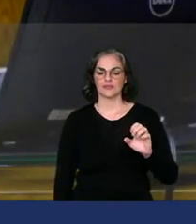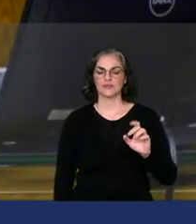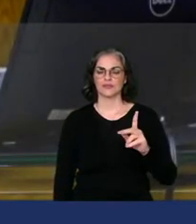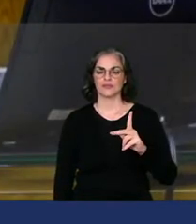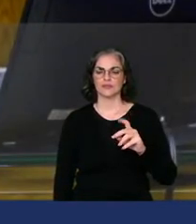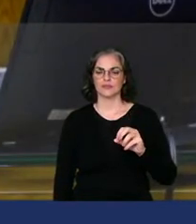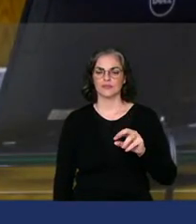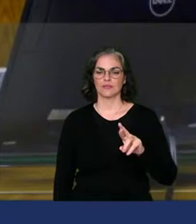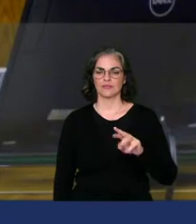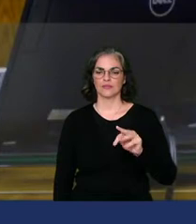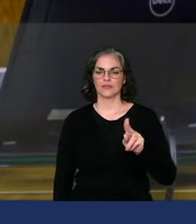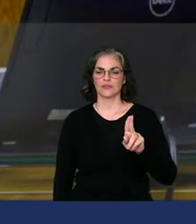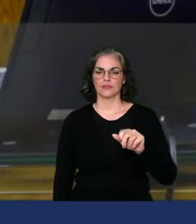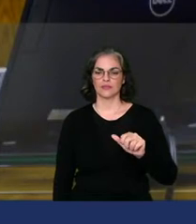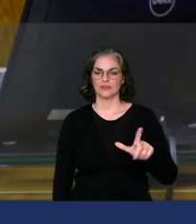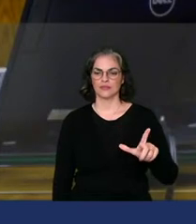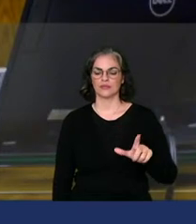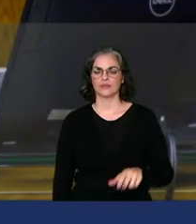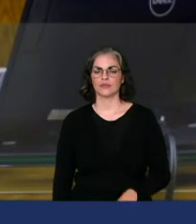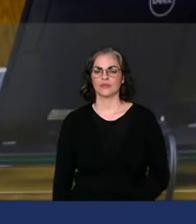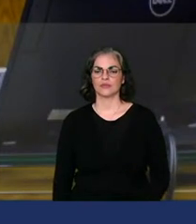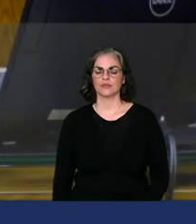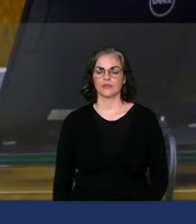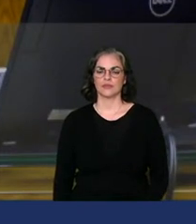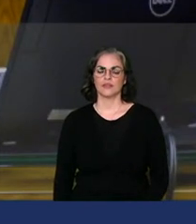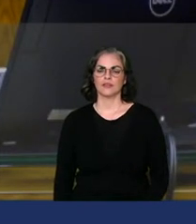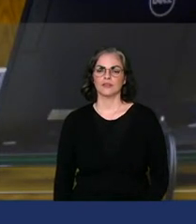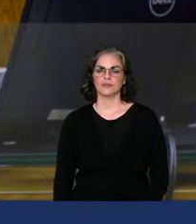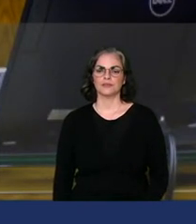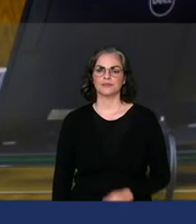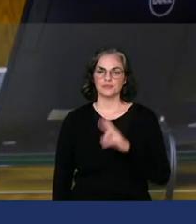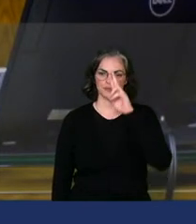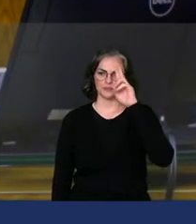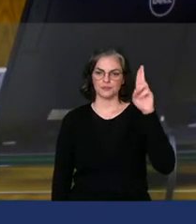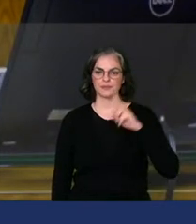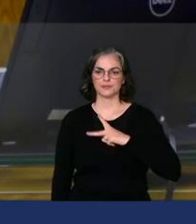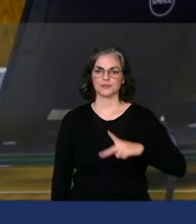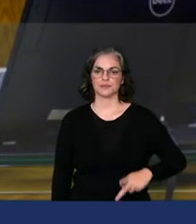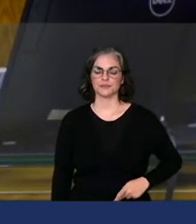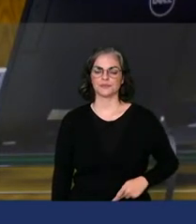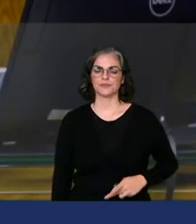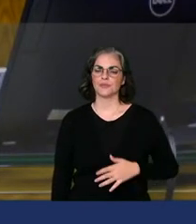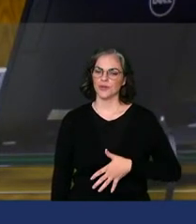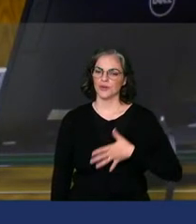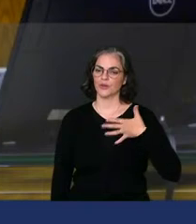DEPUTADA VIVI. DEPUTADA ALICE PORTUGAL. [DEPUTADA]: SENHOR PRESIDENTE, UMA HONRA DE ESSE ANO PELA SEGUNDA VEZ NA PRESIDÊNCIA DA COMISSÃO DE